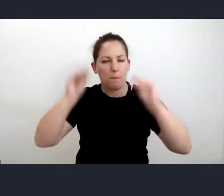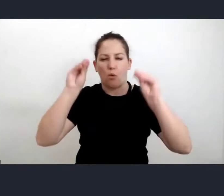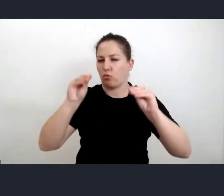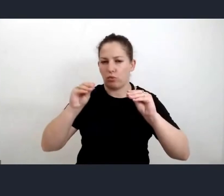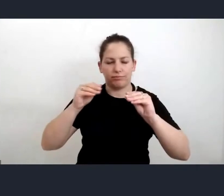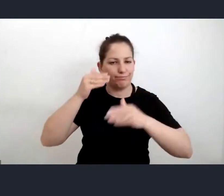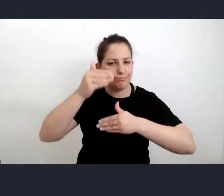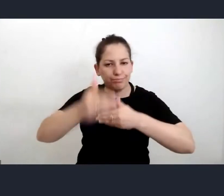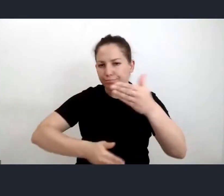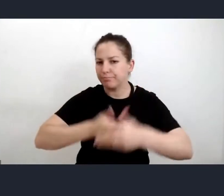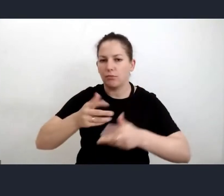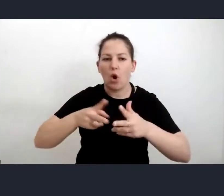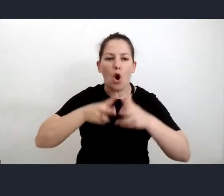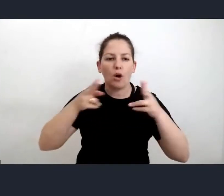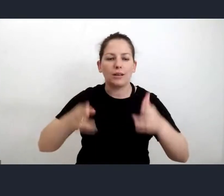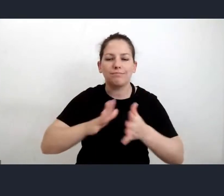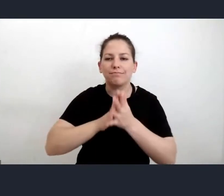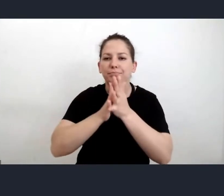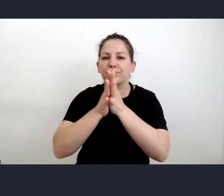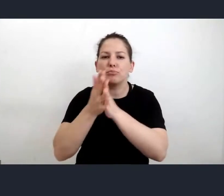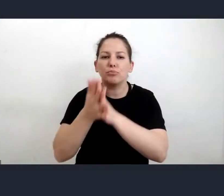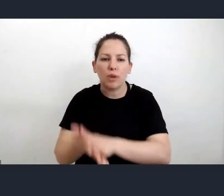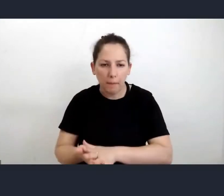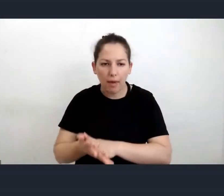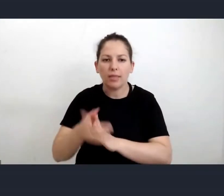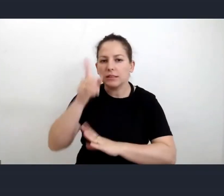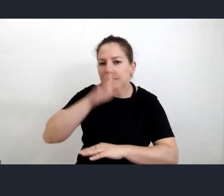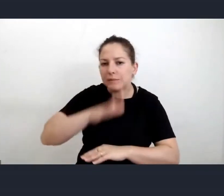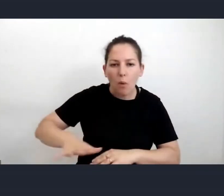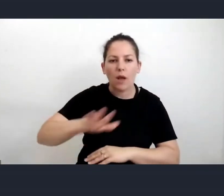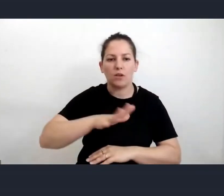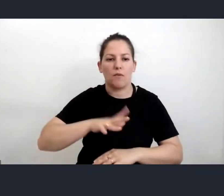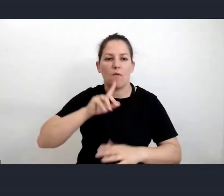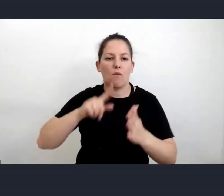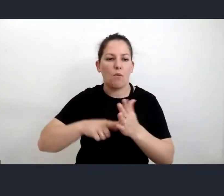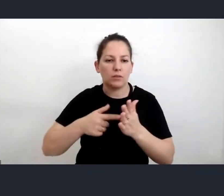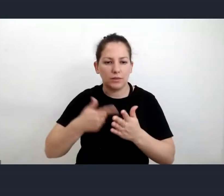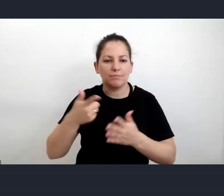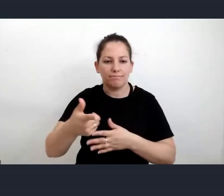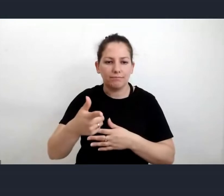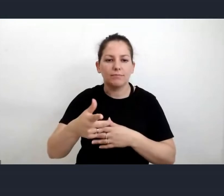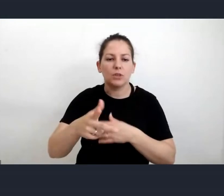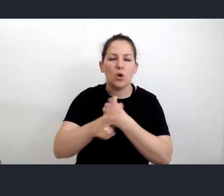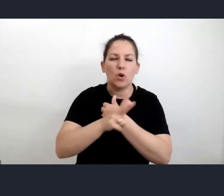W okresie przemian społecznych właśnie rok 1989-1990